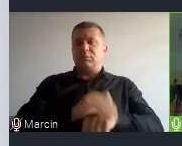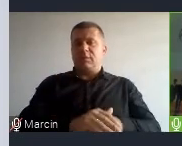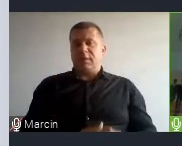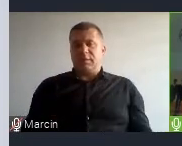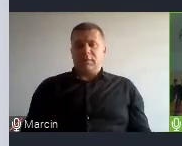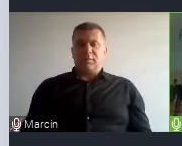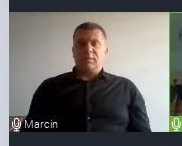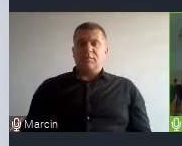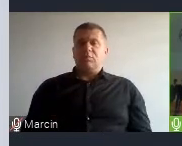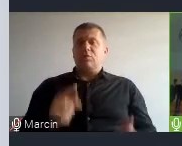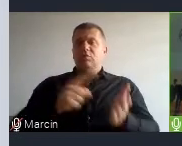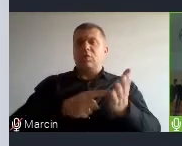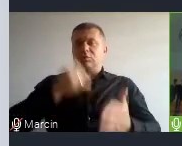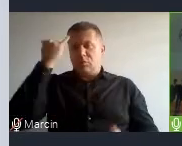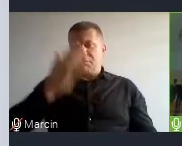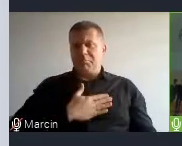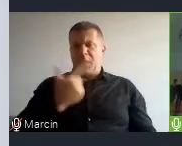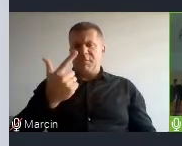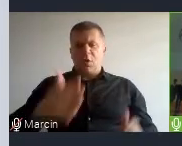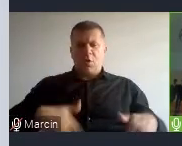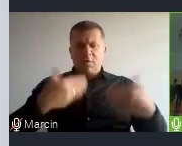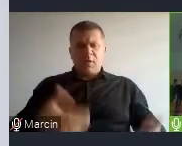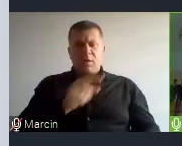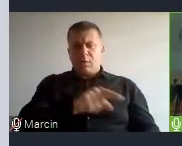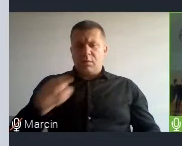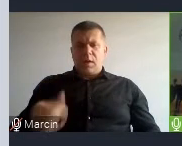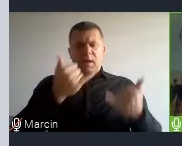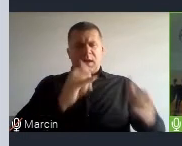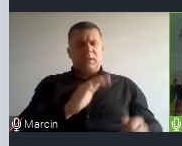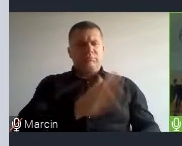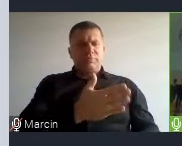Częsty błąd: mam dwie oferty a każda z nich jest na inny przedmiot zamówienia.